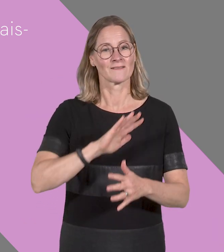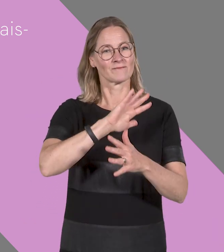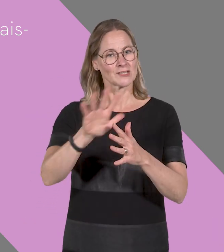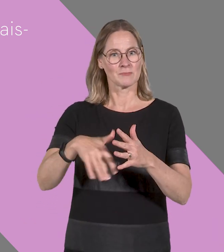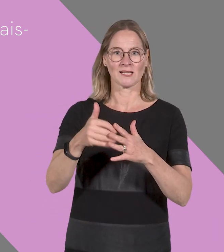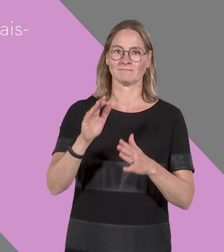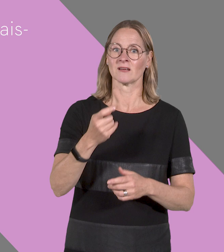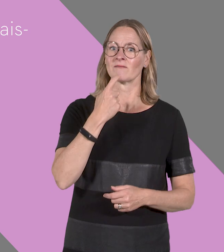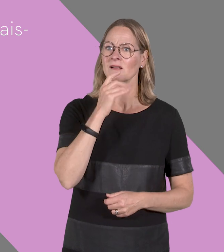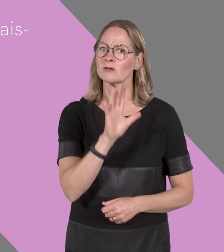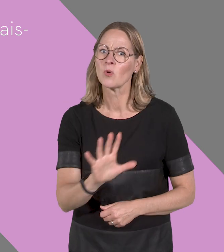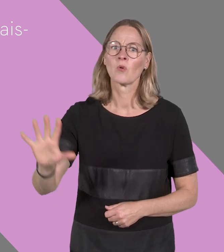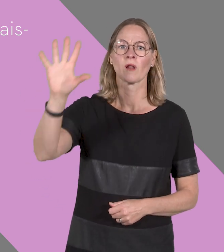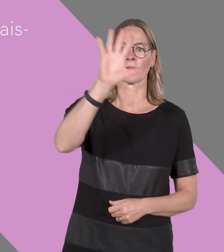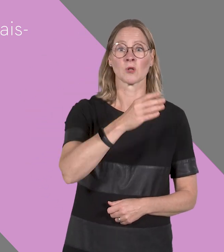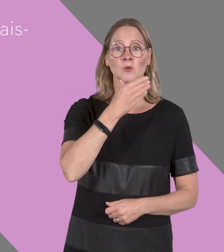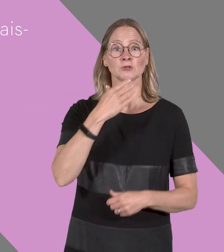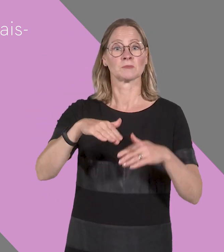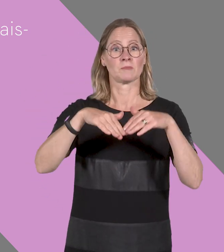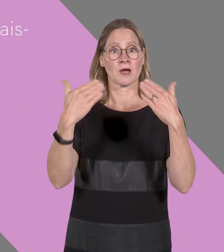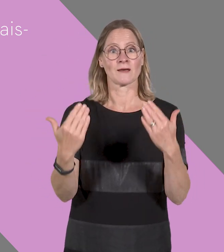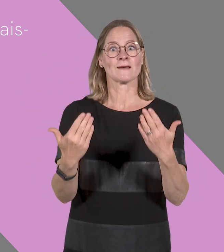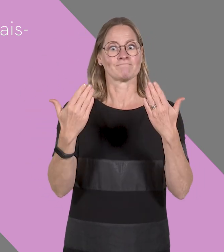Viittomakielisten valtakunnalliset nuorisopäivät järjestetään -